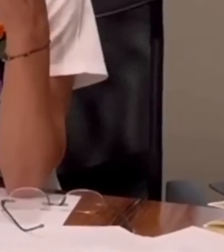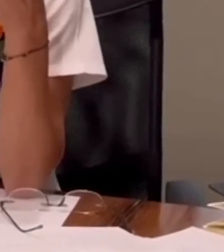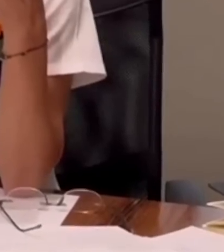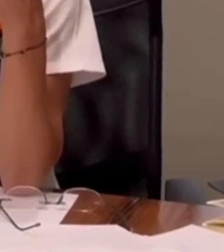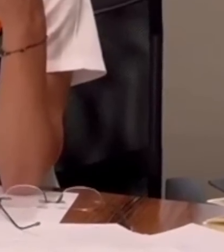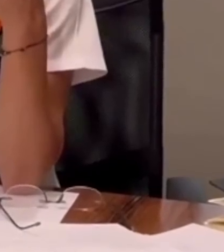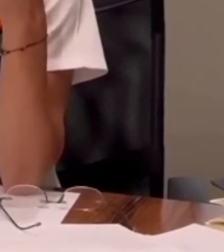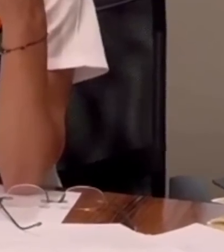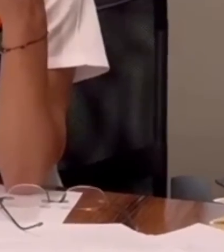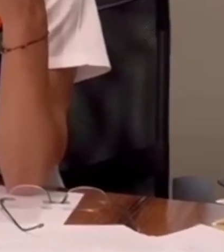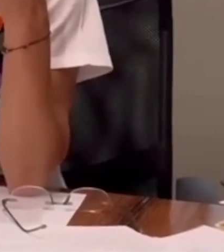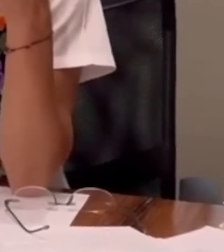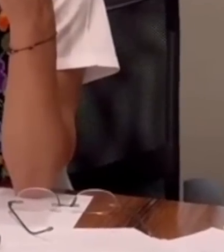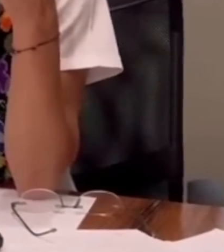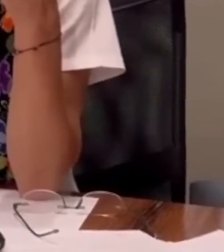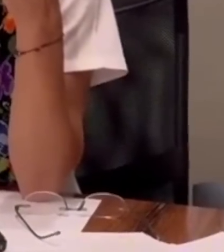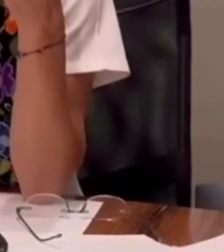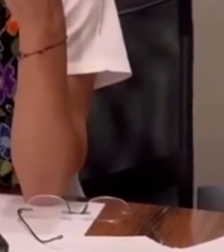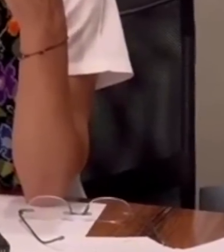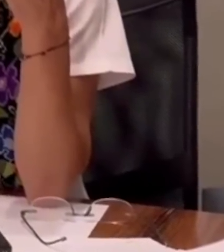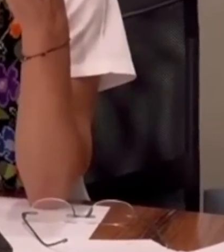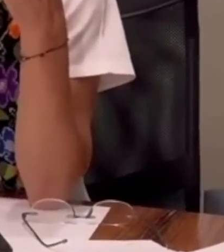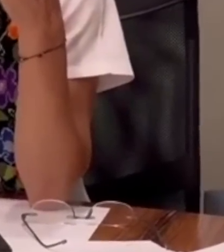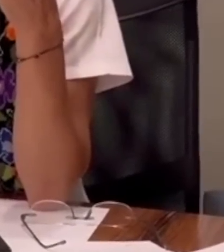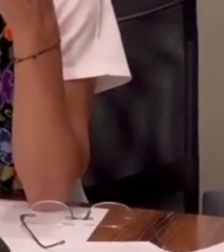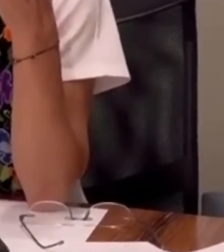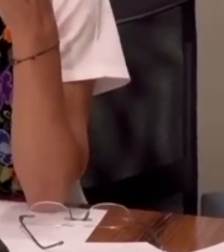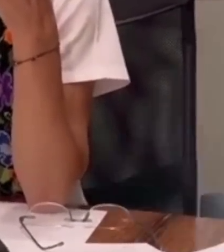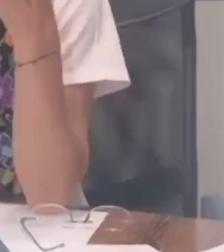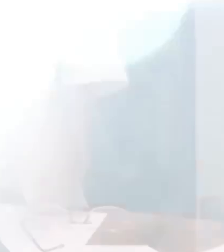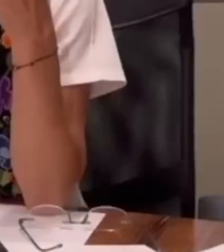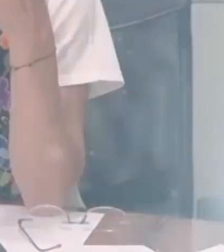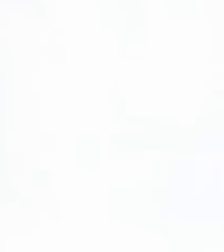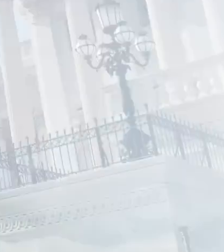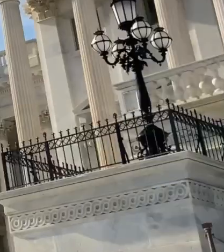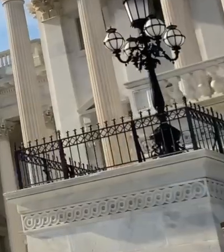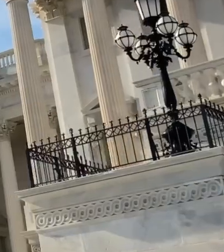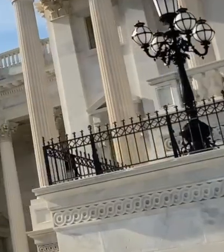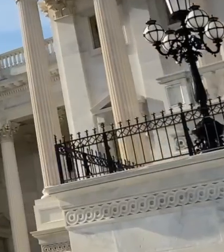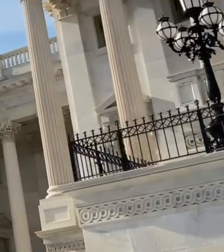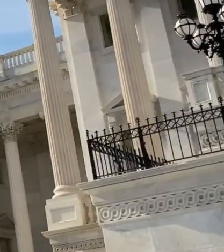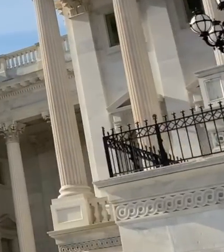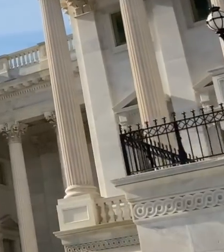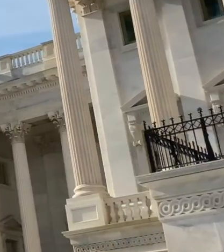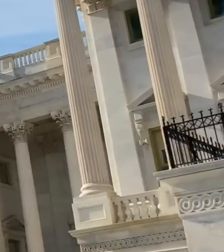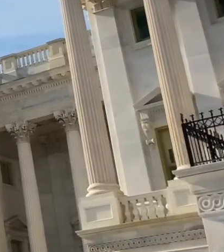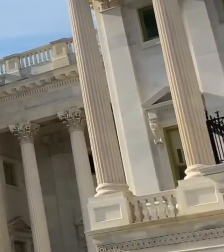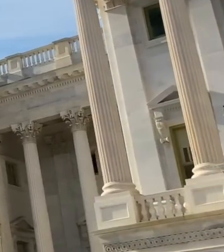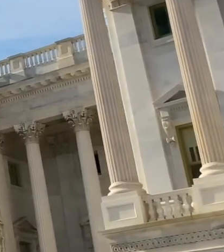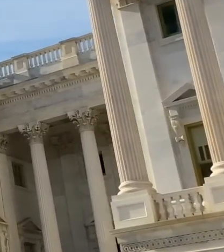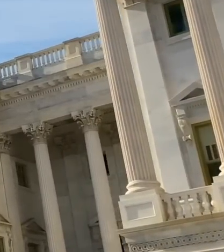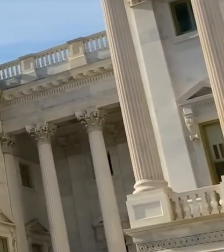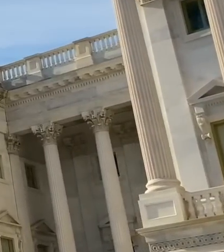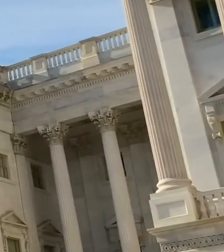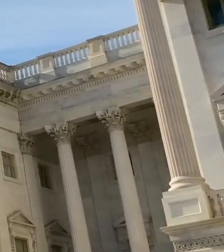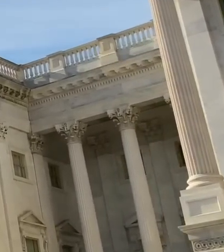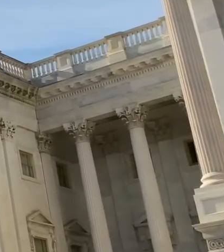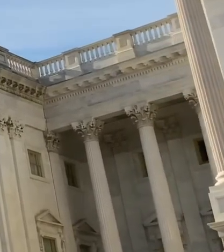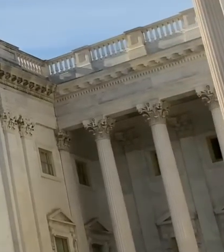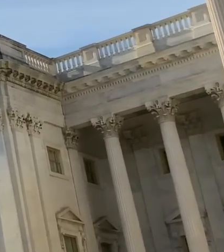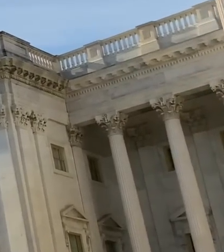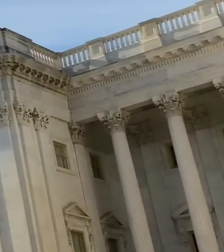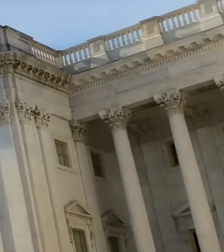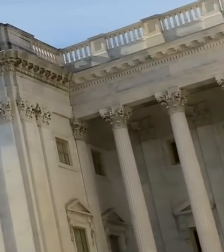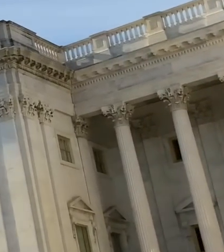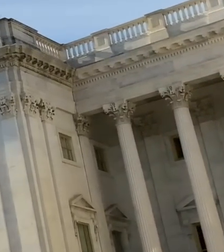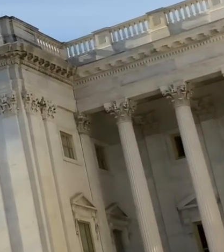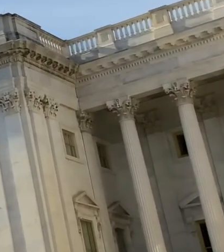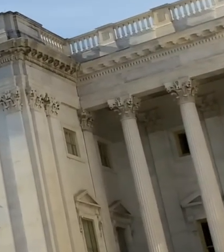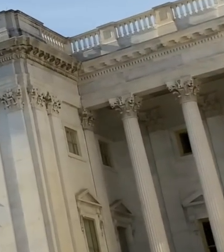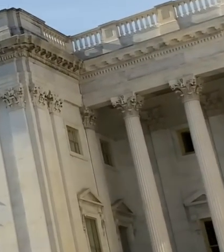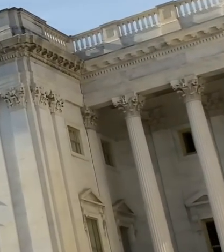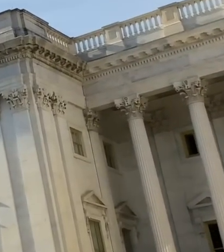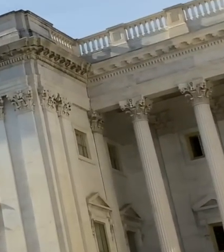acuerdo shba ha lamentado que Estados Unidos tomara una decisión unilateral pese a los